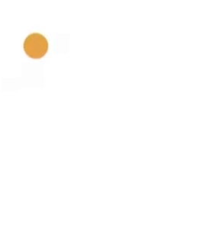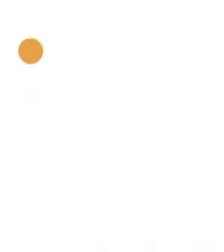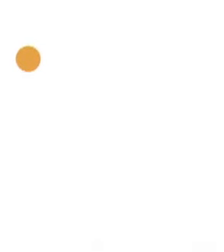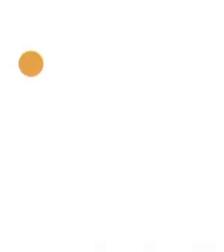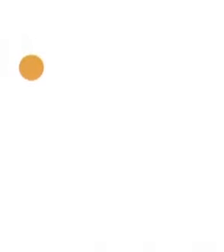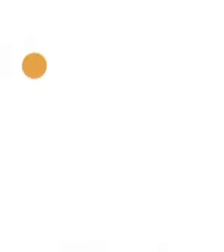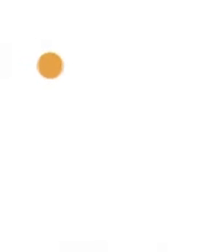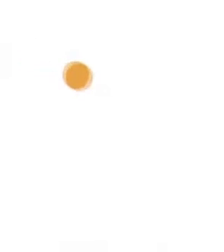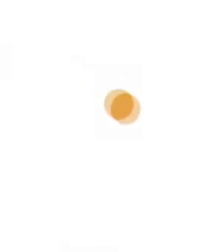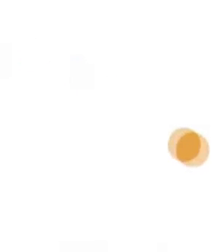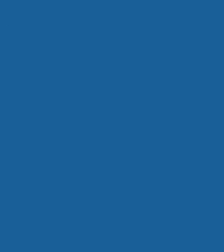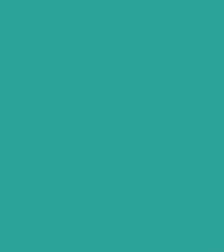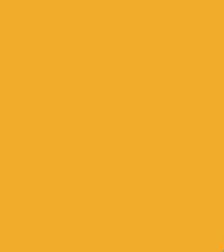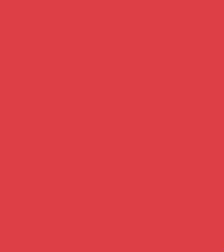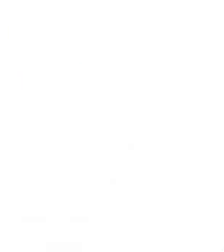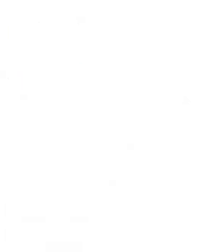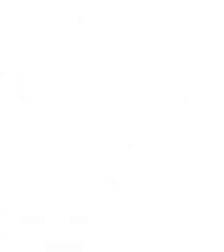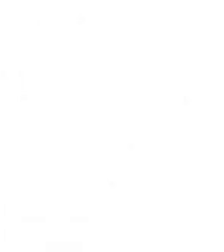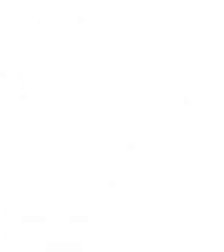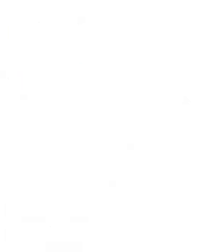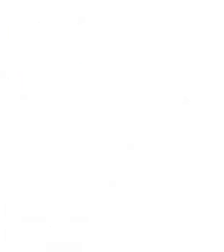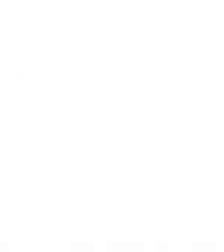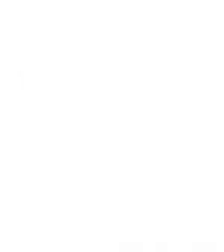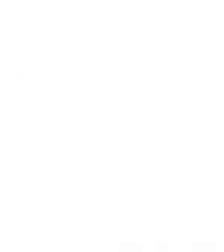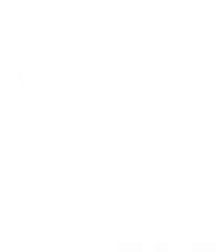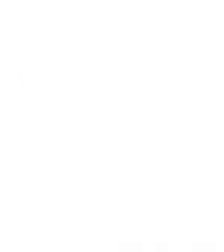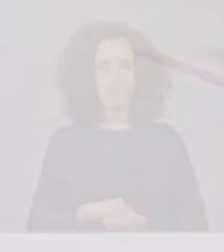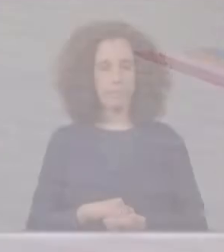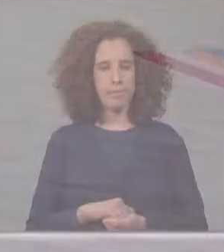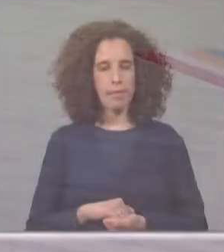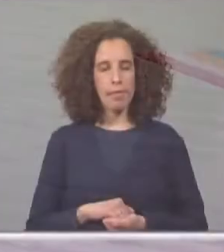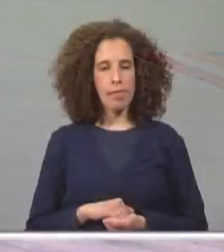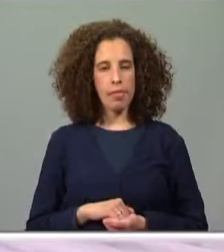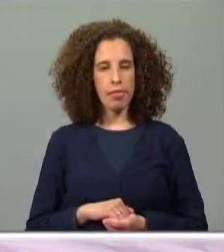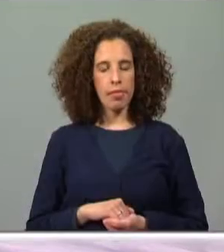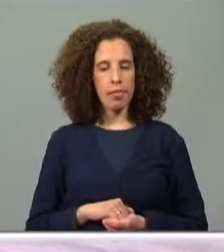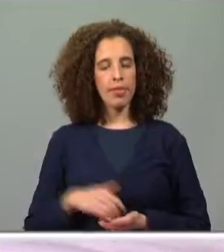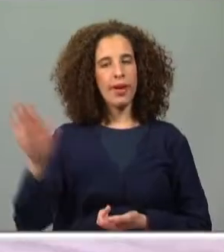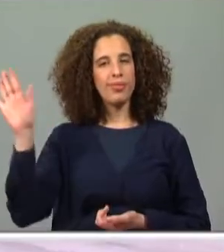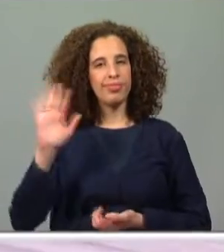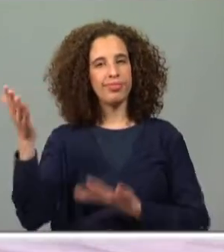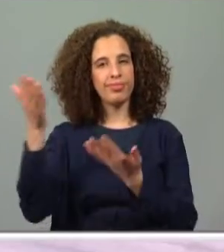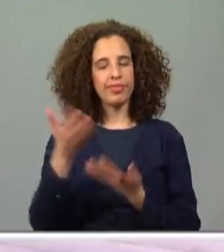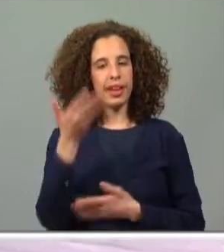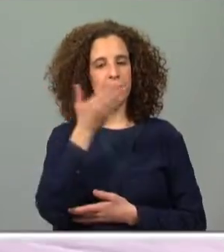[Música] Olá bem-vindo a mais uma emissão de [歌曲]您好，歡迎收看另一個廣播